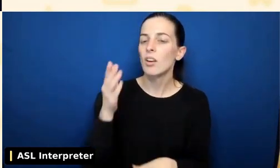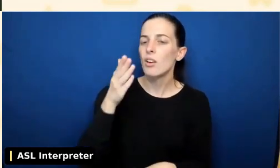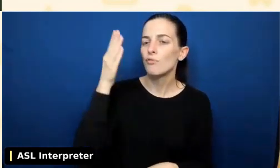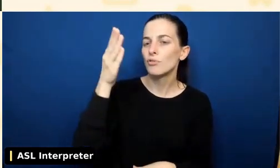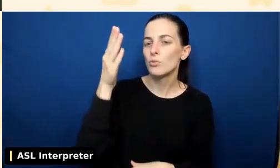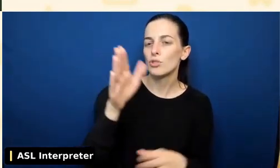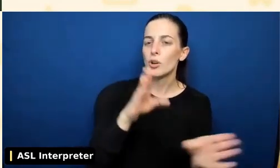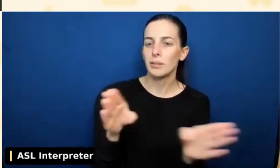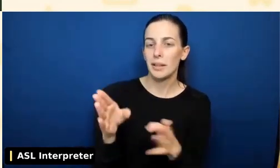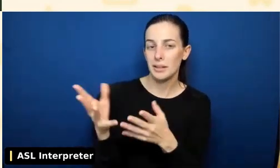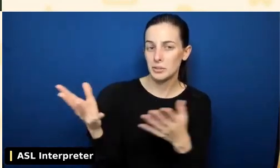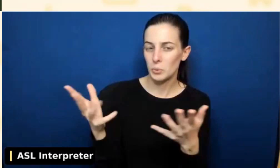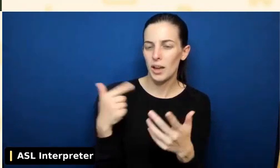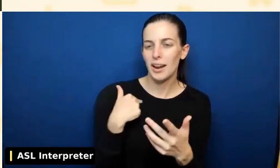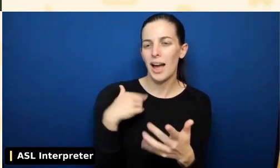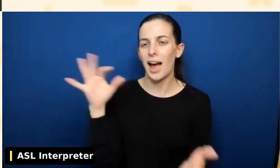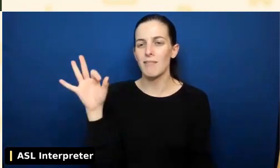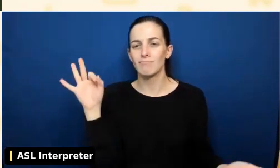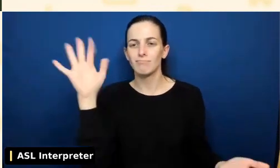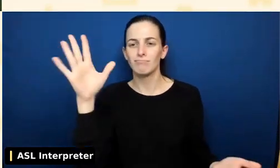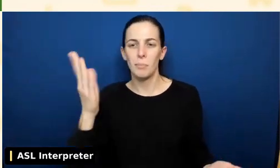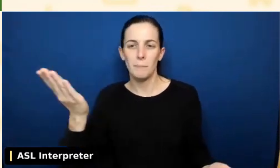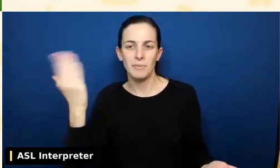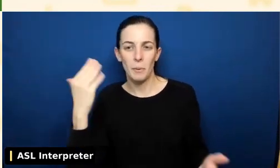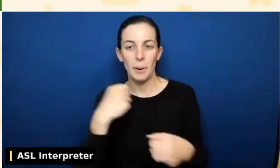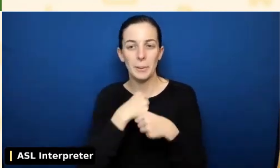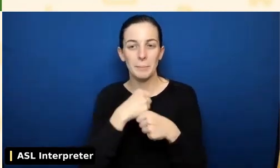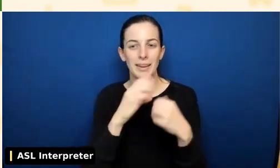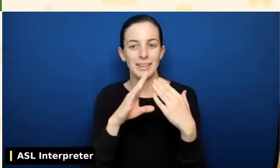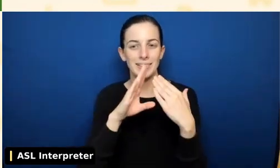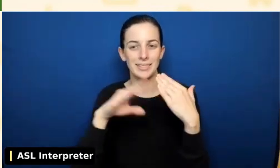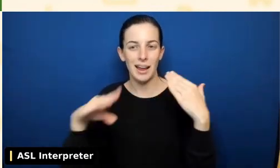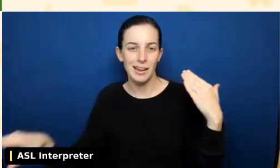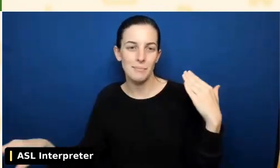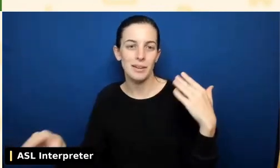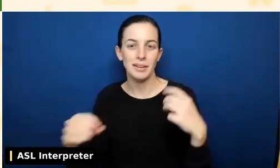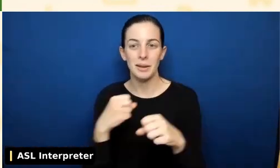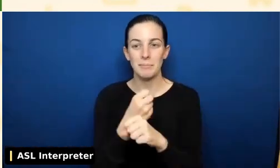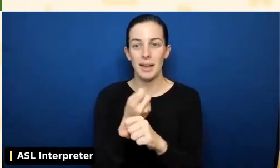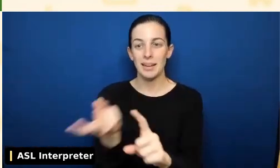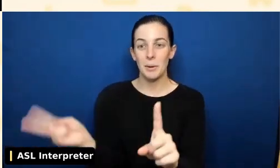ya lo insinué antes, hazlo dinámico, ponlo en un complemento como un bloque personalizado.